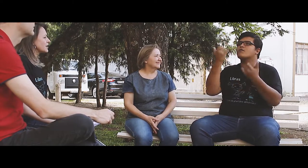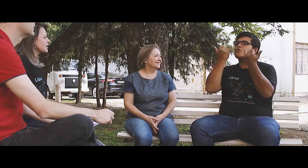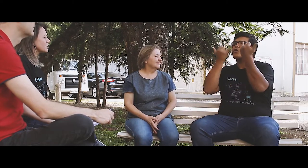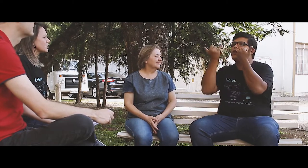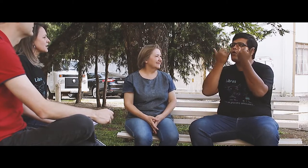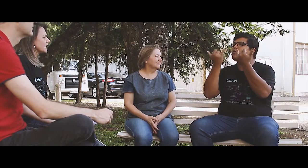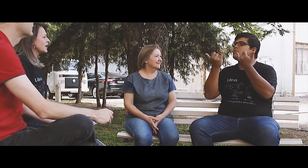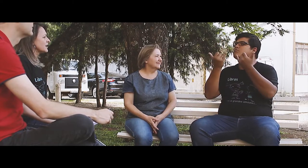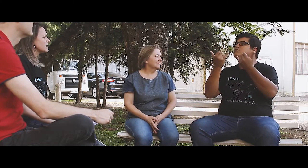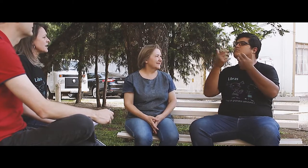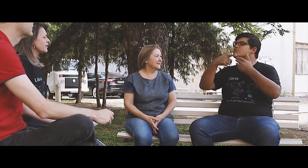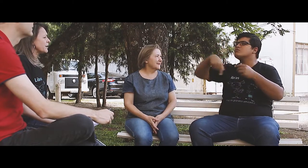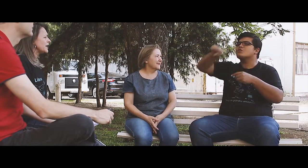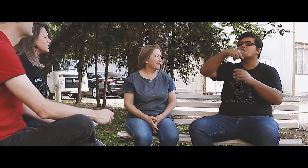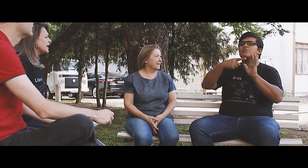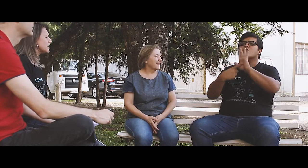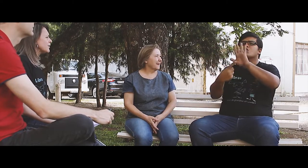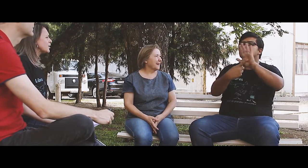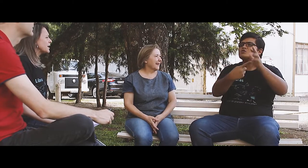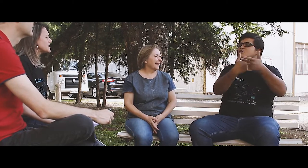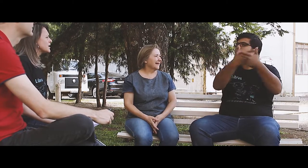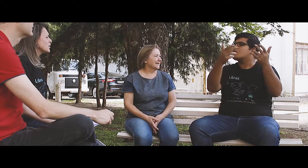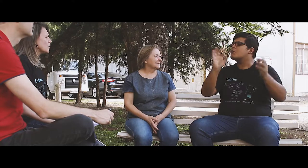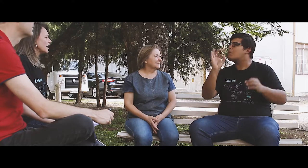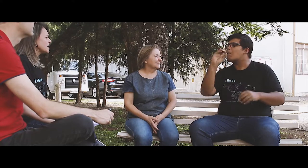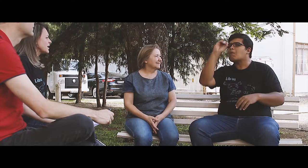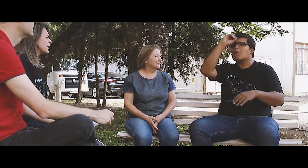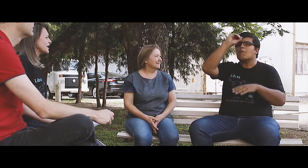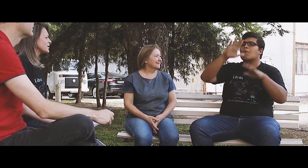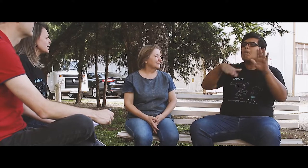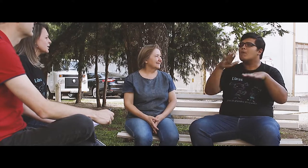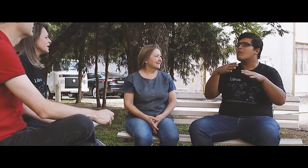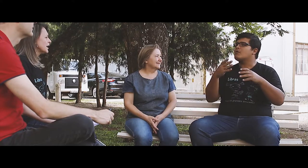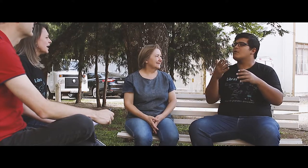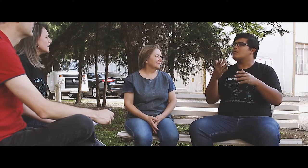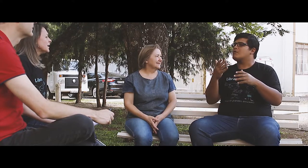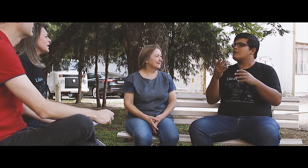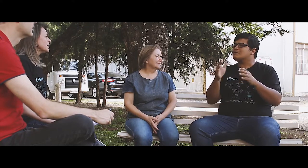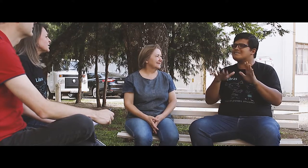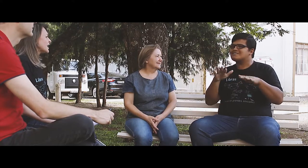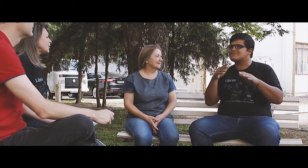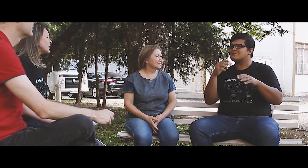surda eles a família não tem informação com relação a isso né, não sabe o que